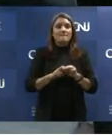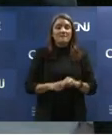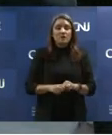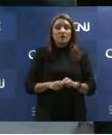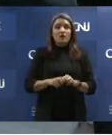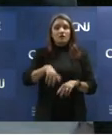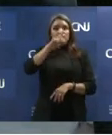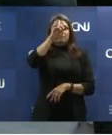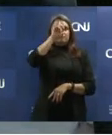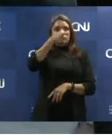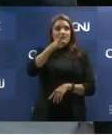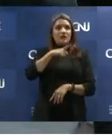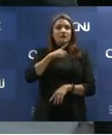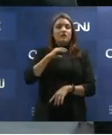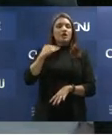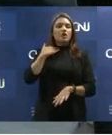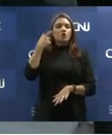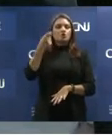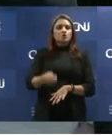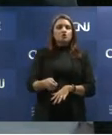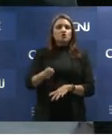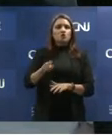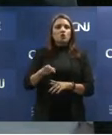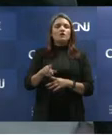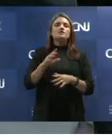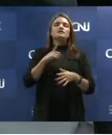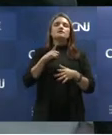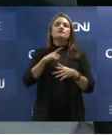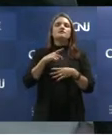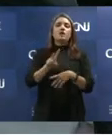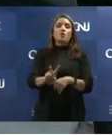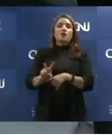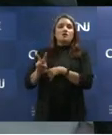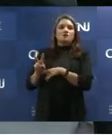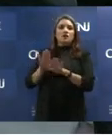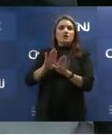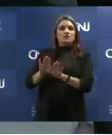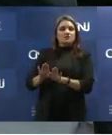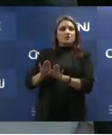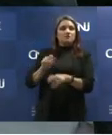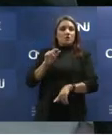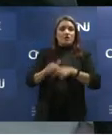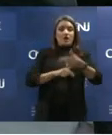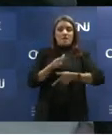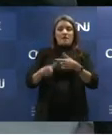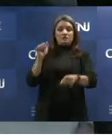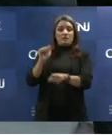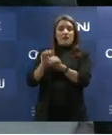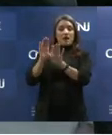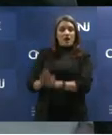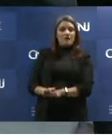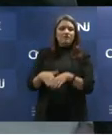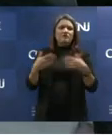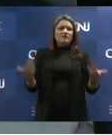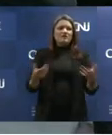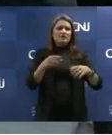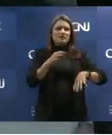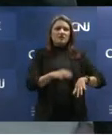do magistrado. Com a devida vênia, aos que possam entender, de modo diverso, afastar o juiz da unidade judicial pela qual responde a quase vinte anos,